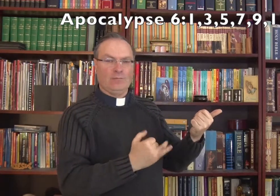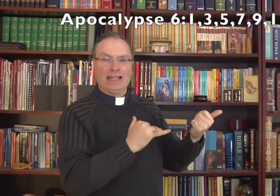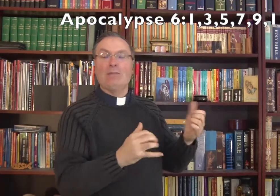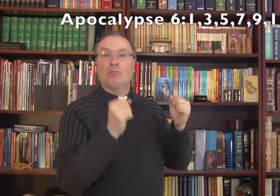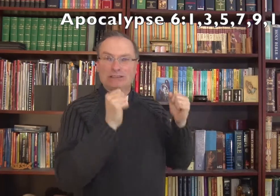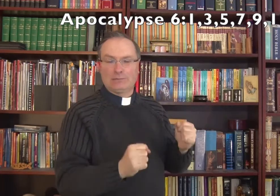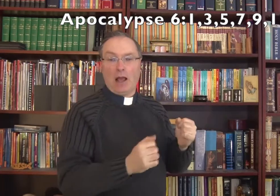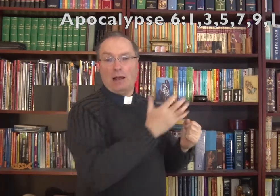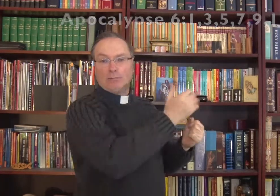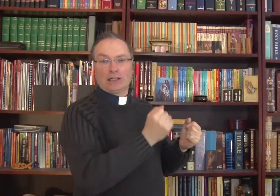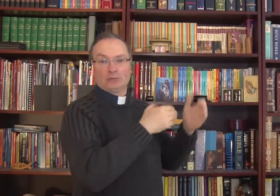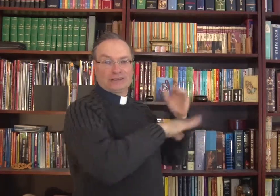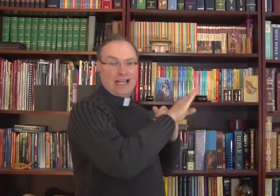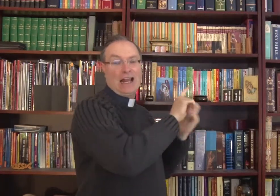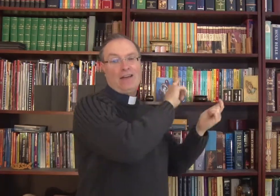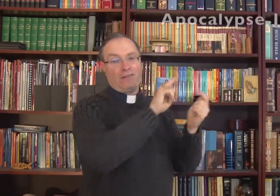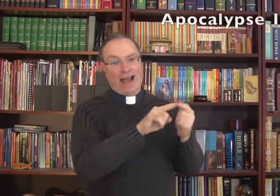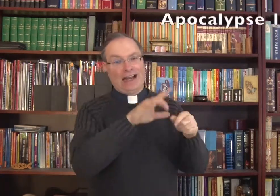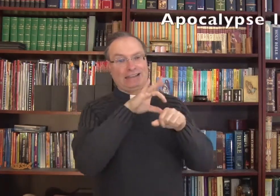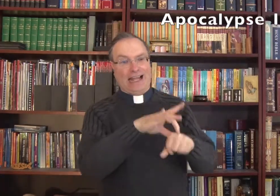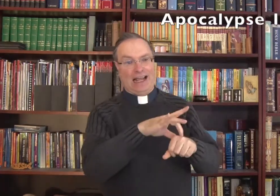Et possiblement pris du ciel vers la terre